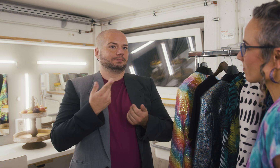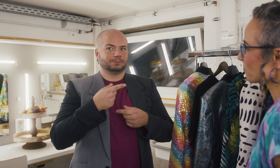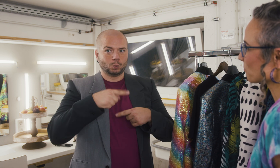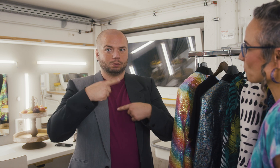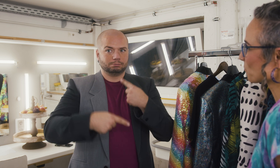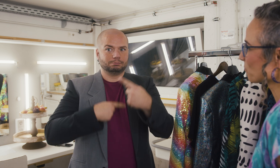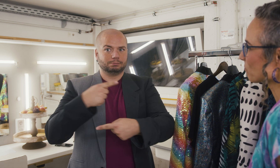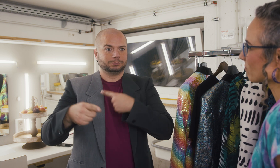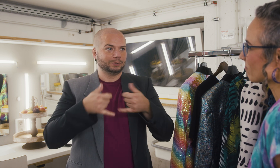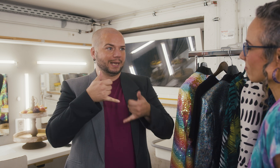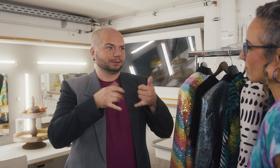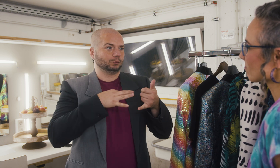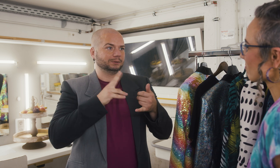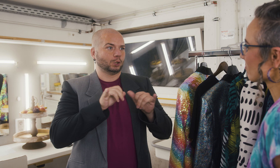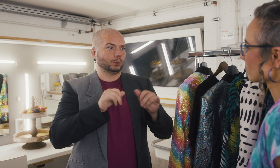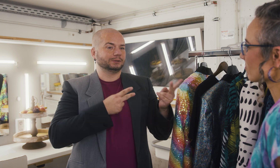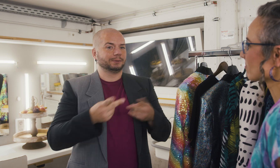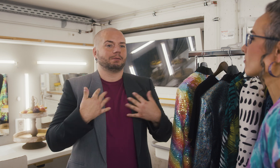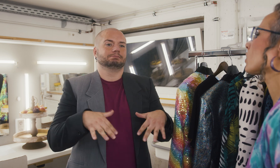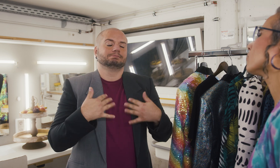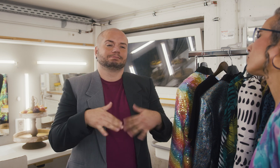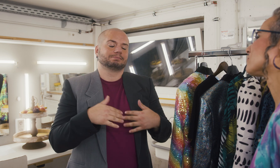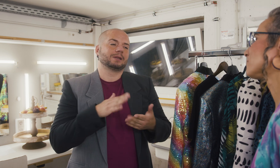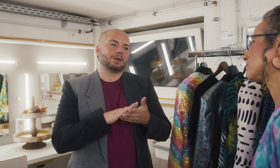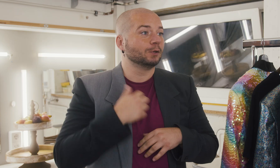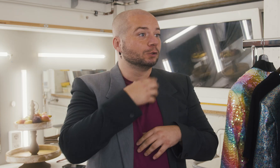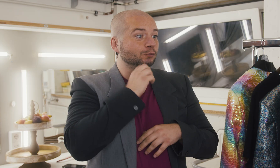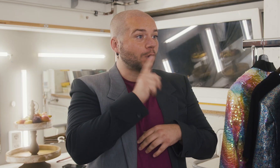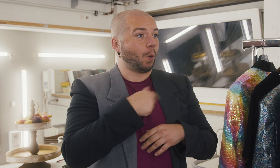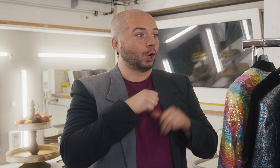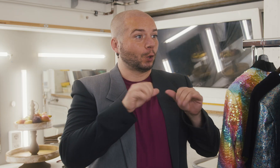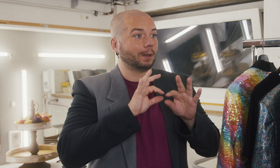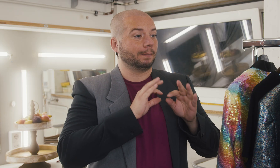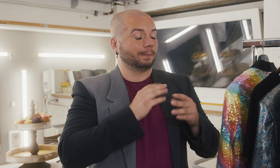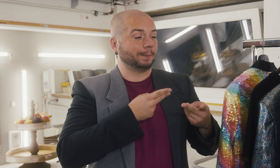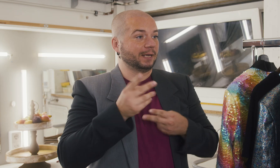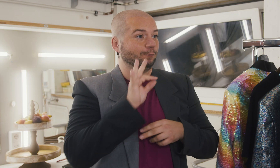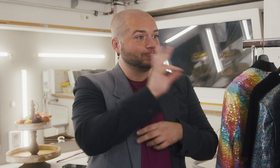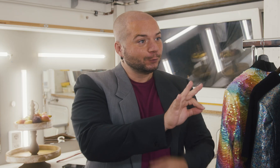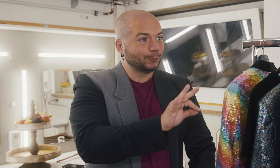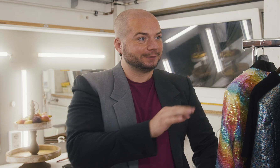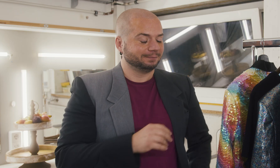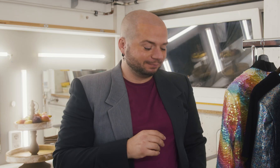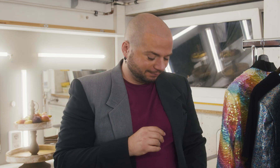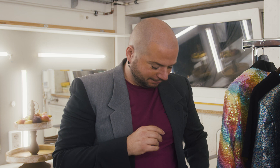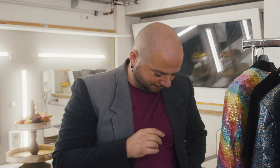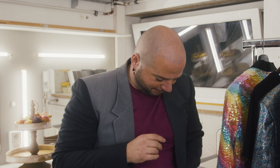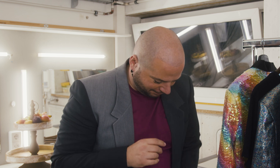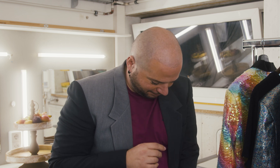Das heißt, diese High Heels sind für mich wirklich ein großer Glücksbringer. Apropos Glücksbringer: Ich habe da was für dich mitgebracht.